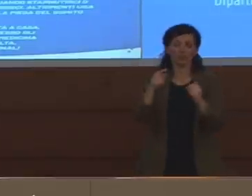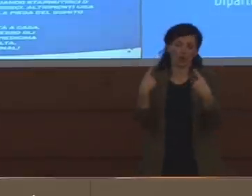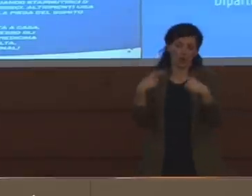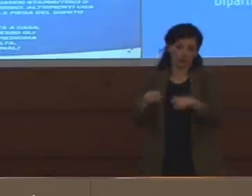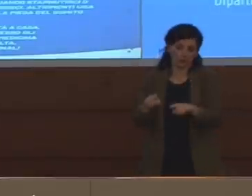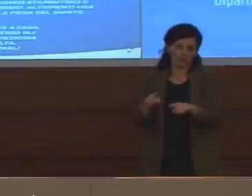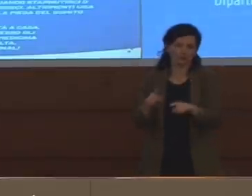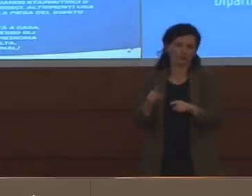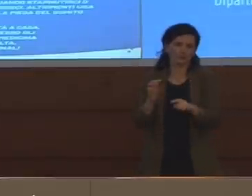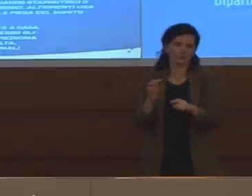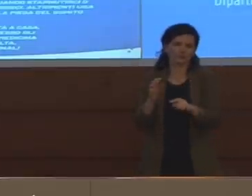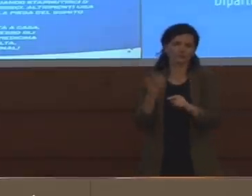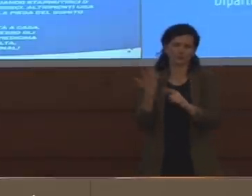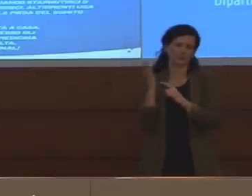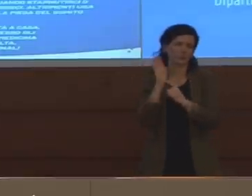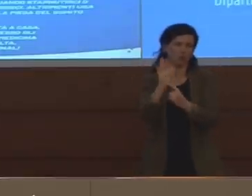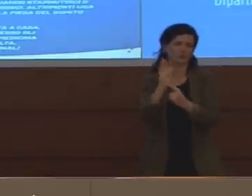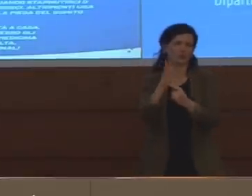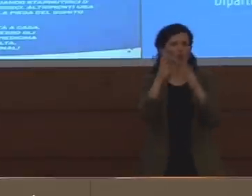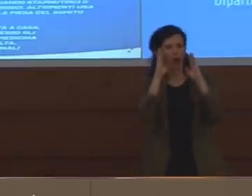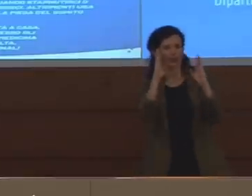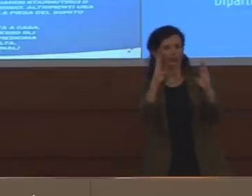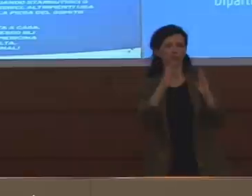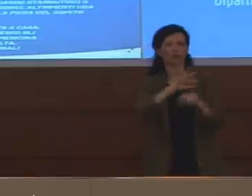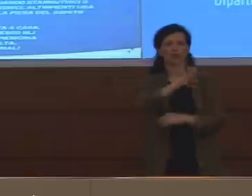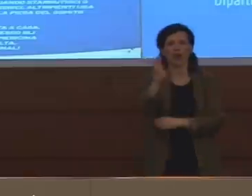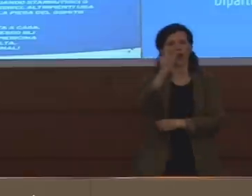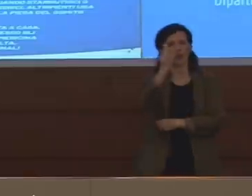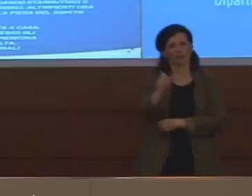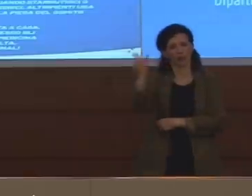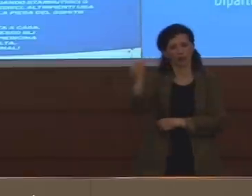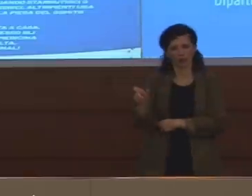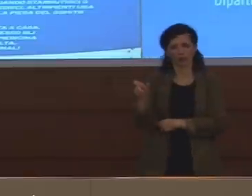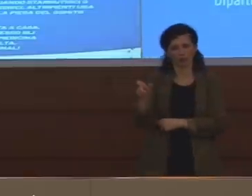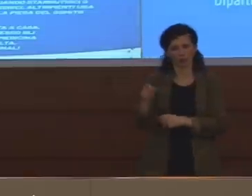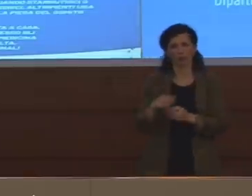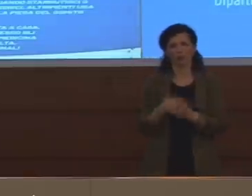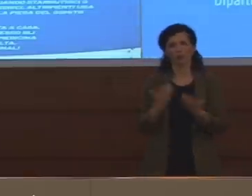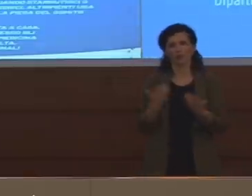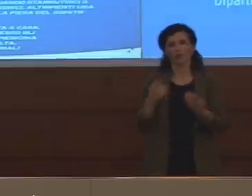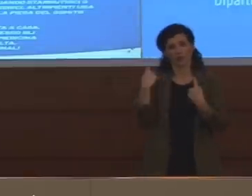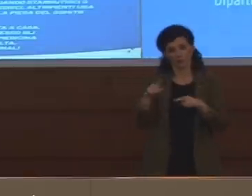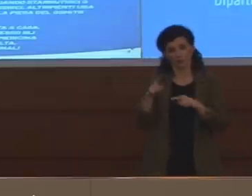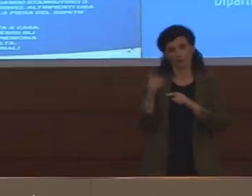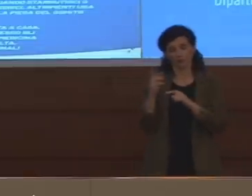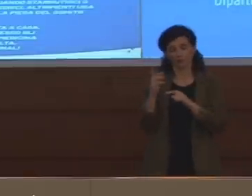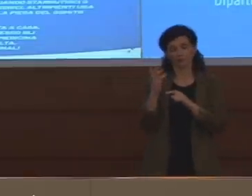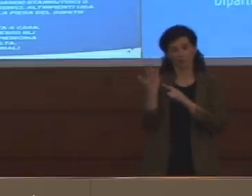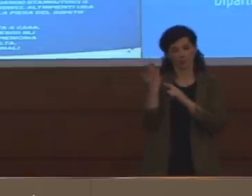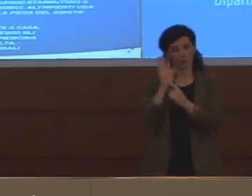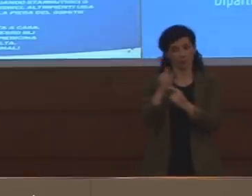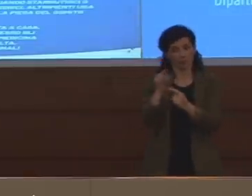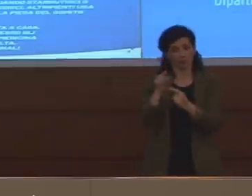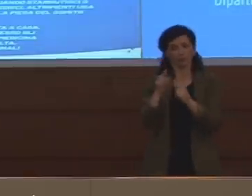dimostrazione di attenzione per gli altri e prova di quello che l'Italia può